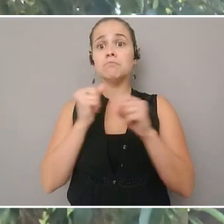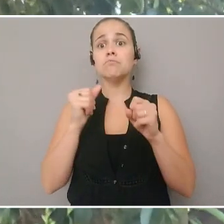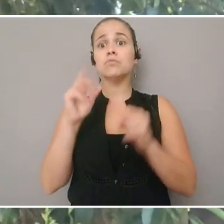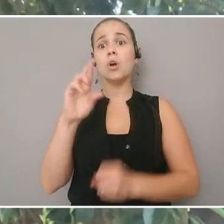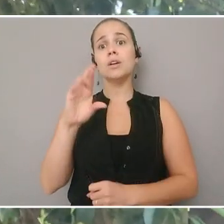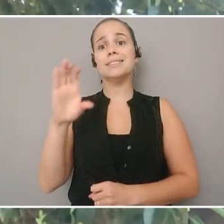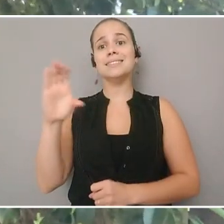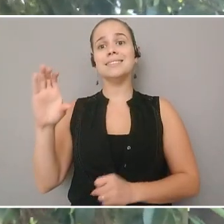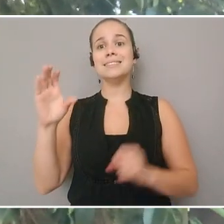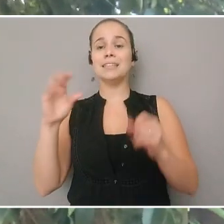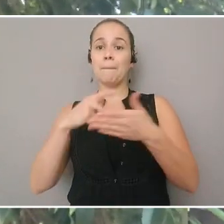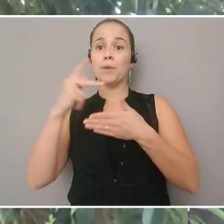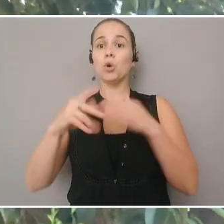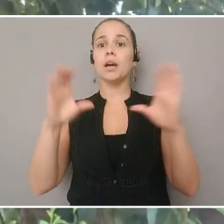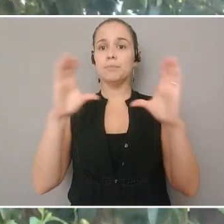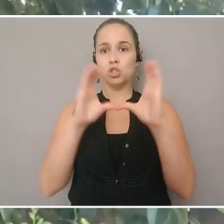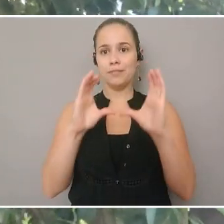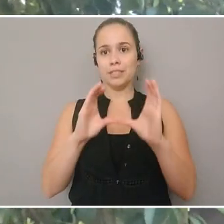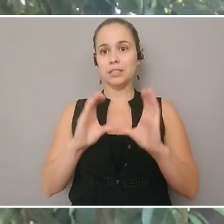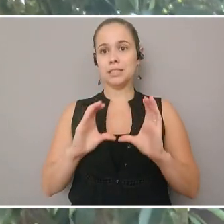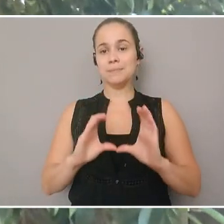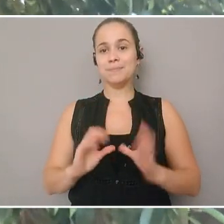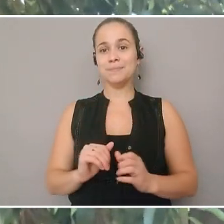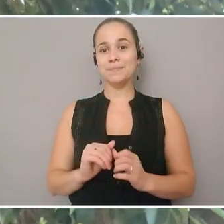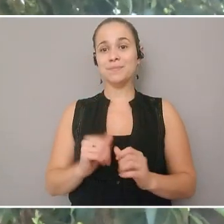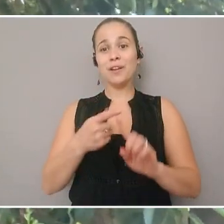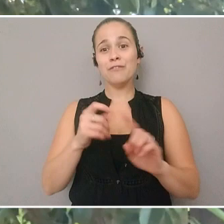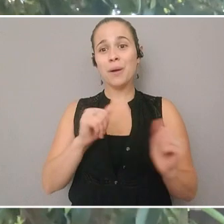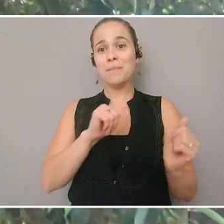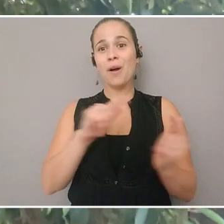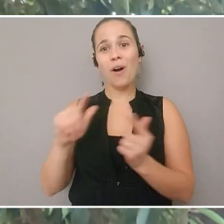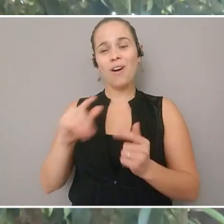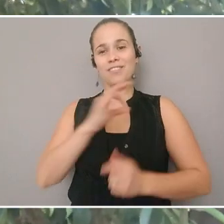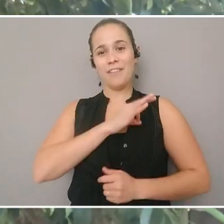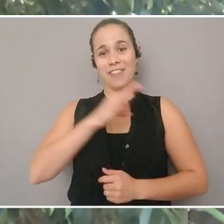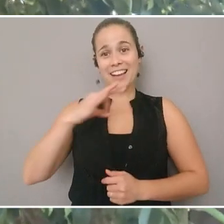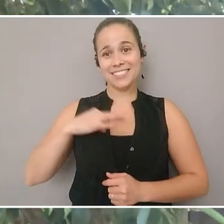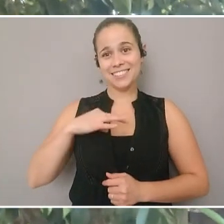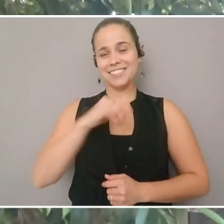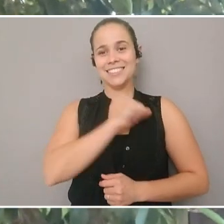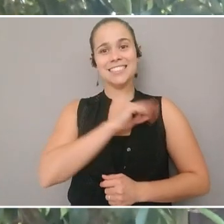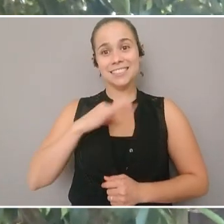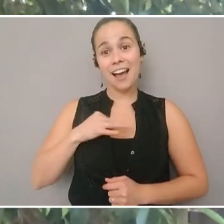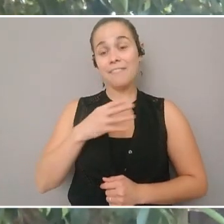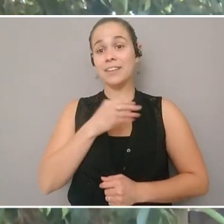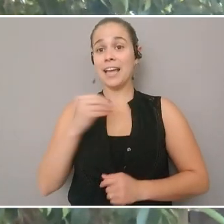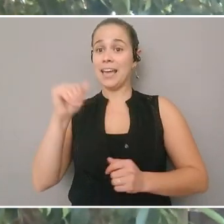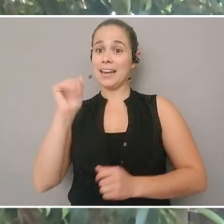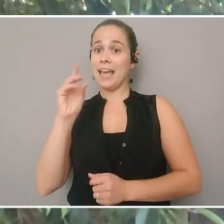certificados de programa. En nombre de la